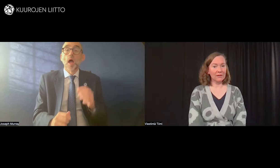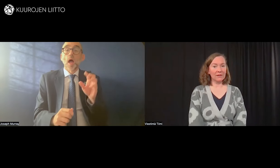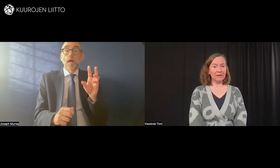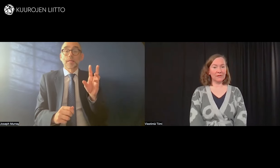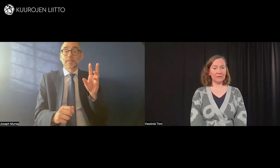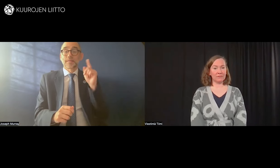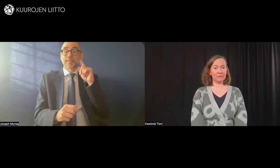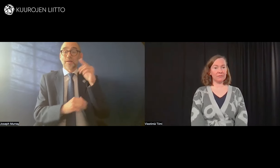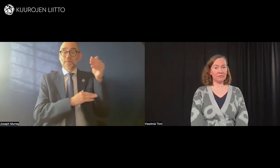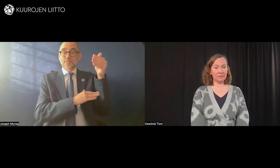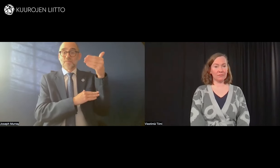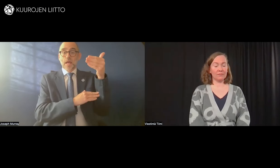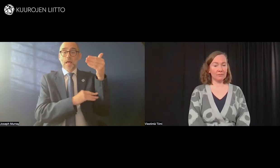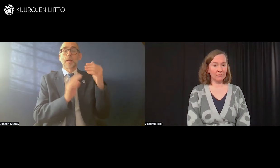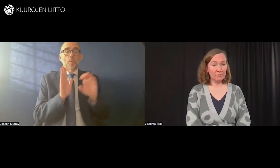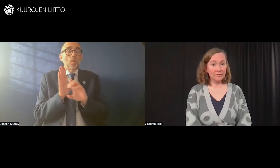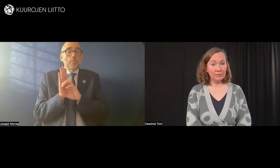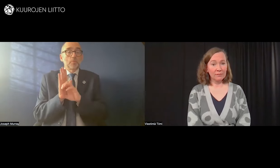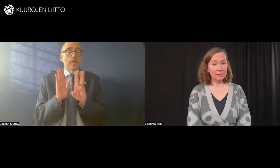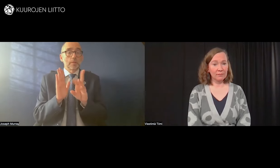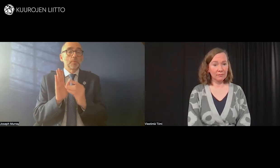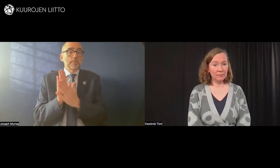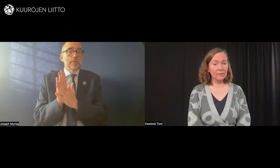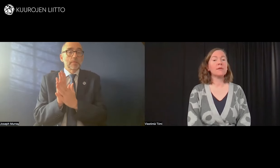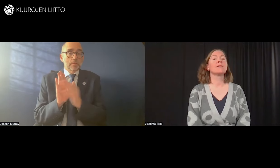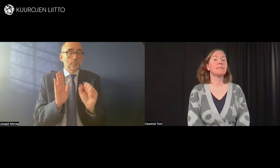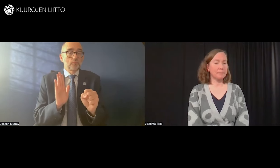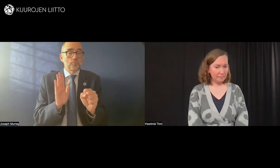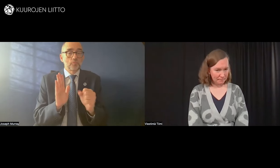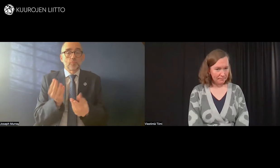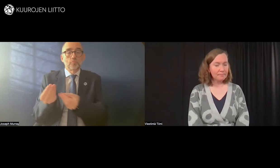Kuurojen lipun tekijänoikeudet ovat tosiaan WFD:llä.